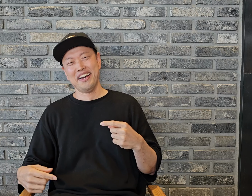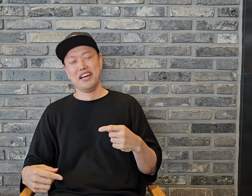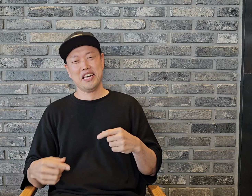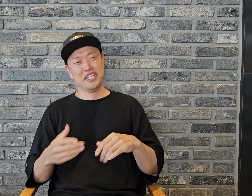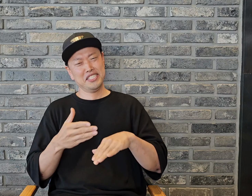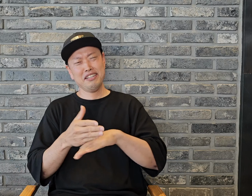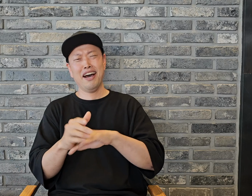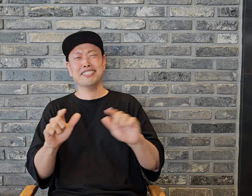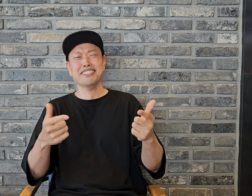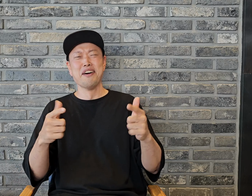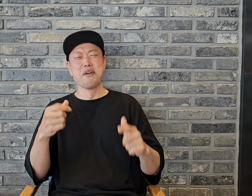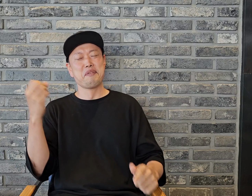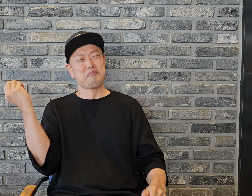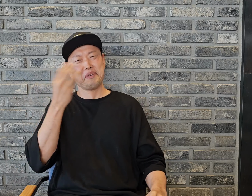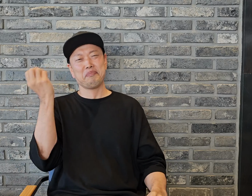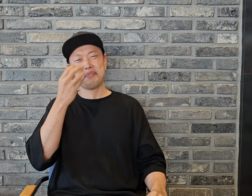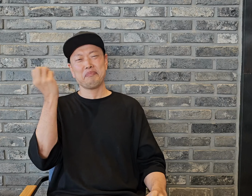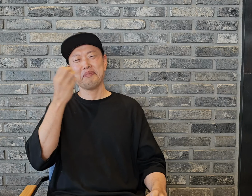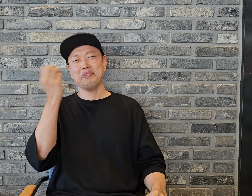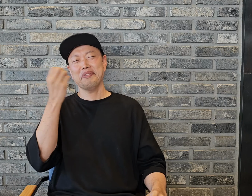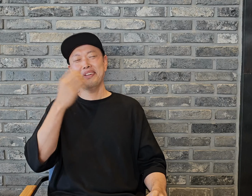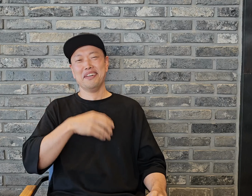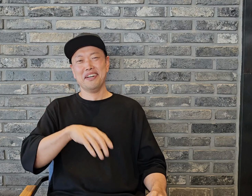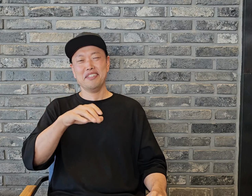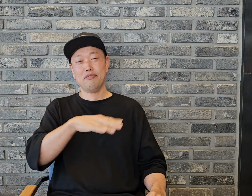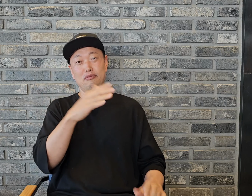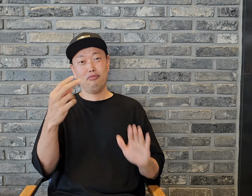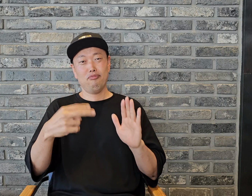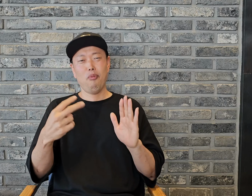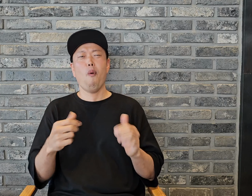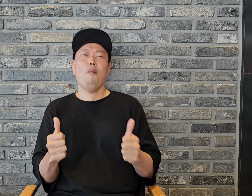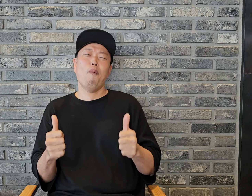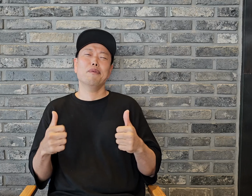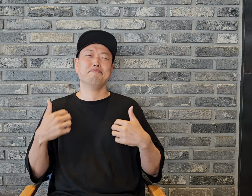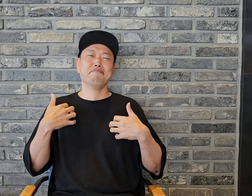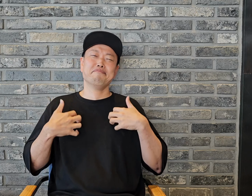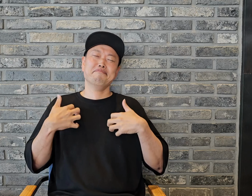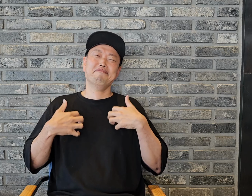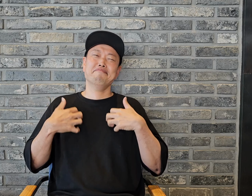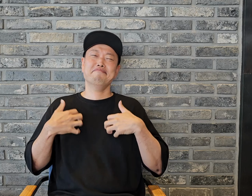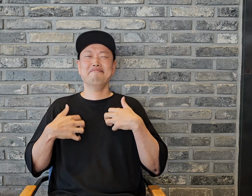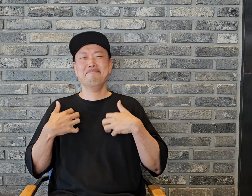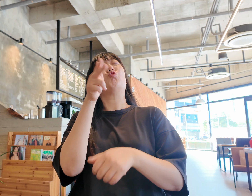ゆっくりではなく、素早く行うので、 人々はそれを気に入っ て楽しんで見ているようです。